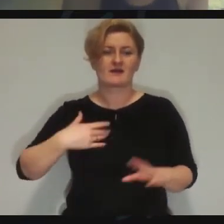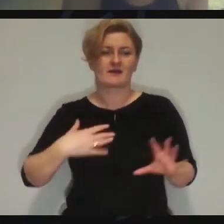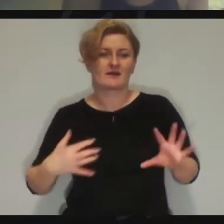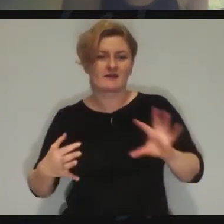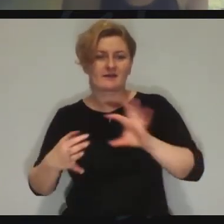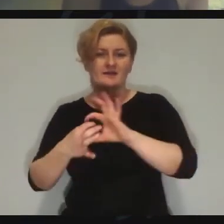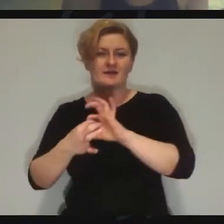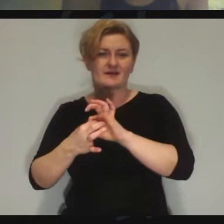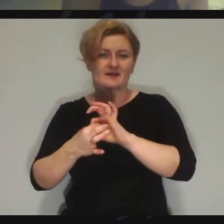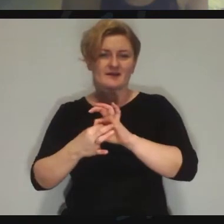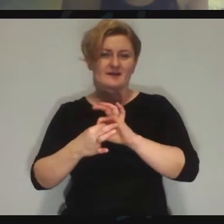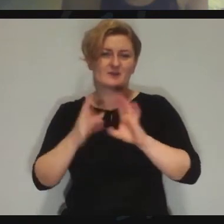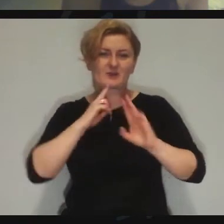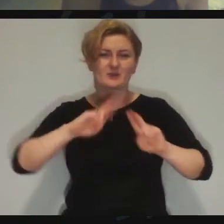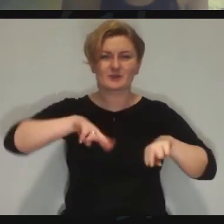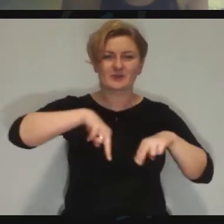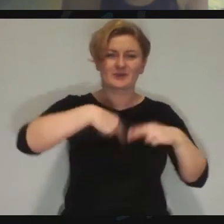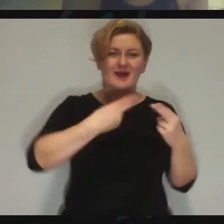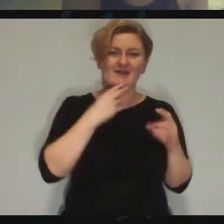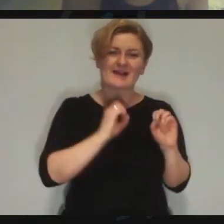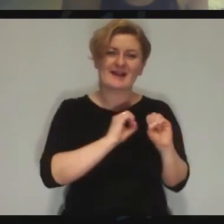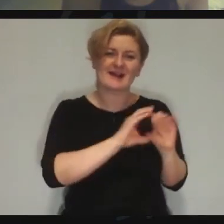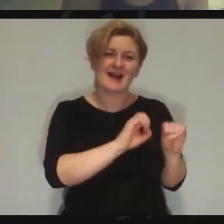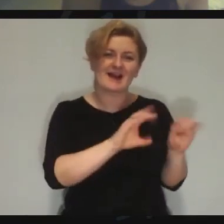zarazili tym, to się tak zaczynało.